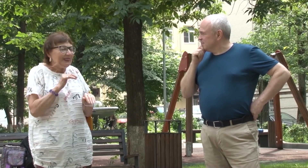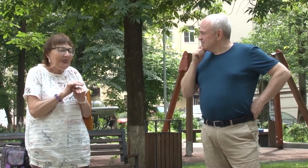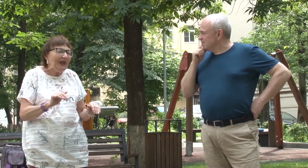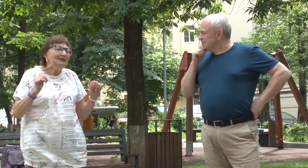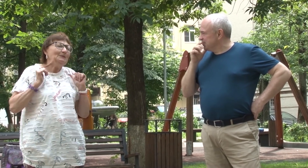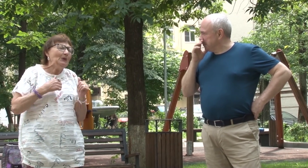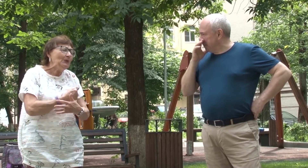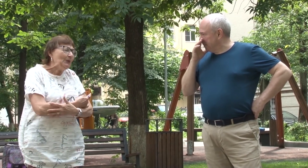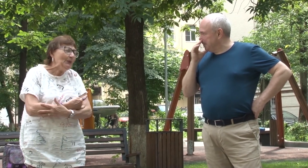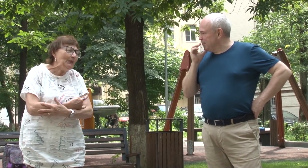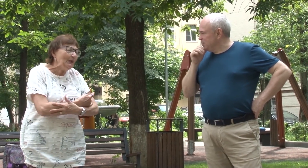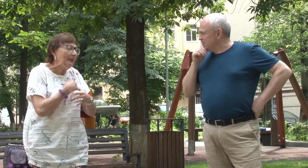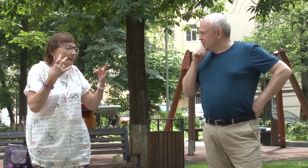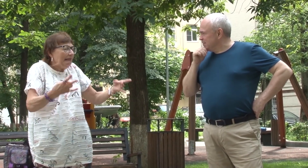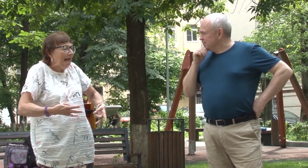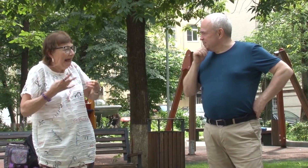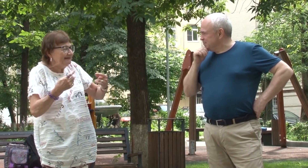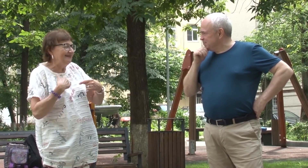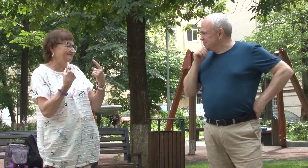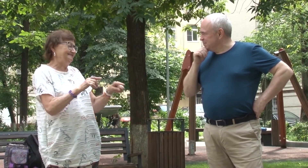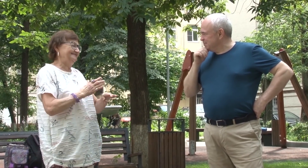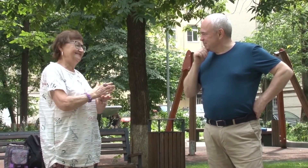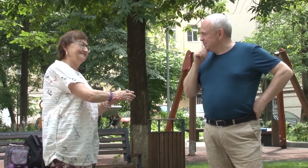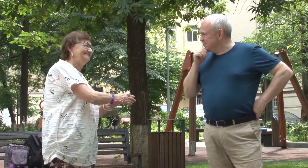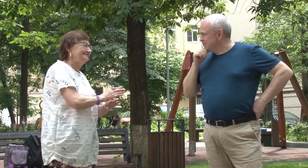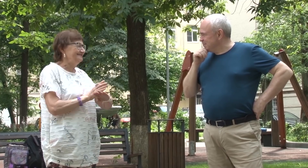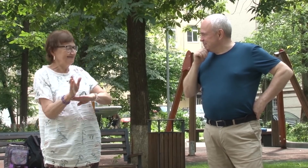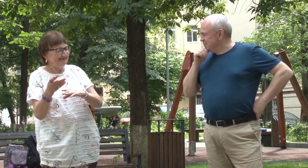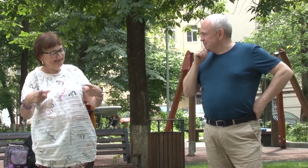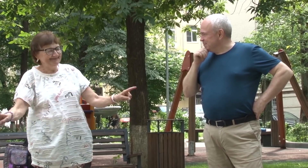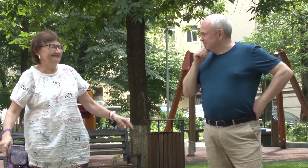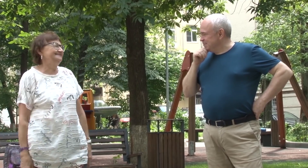А я тихая, спокойная, нежная – другая.